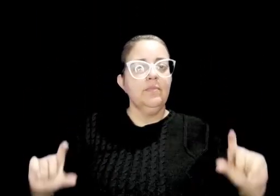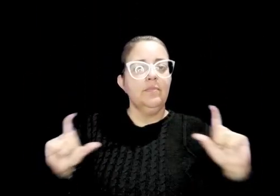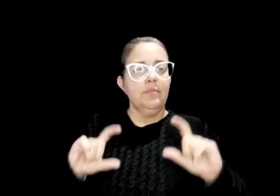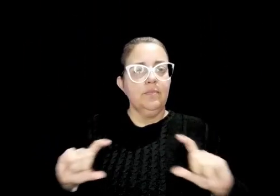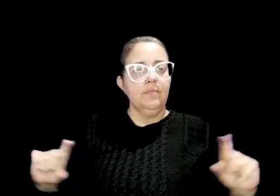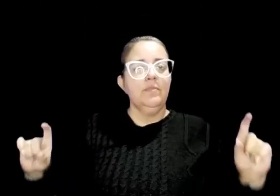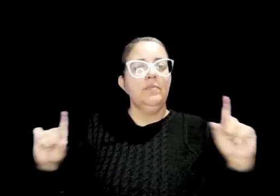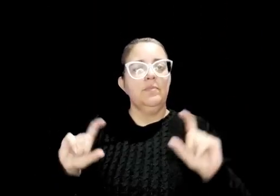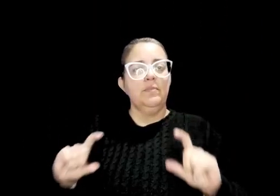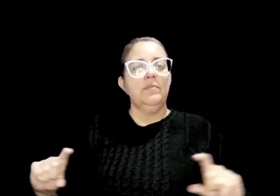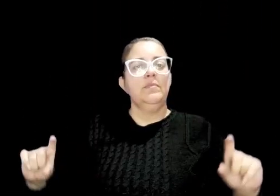[Música]